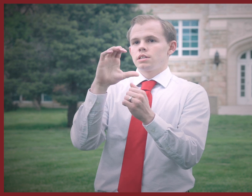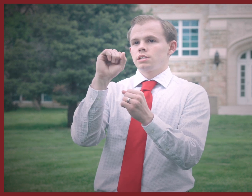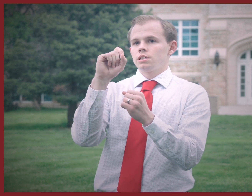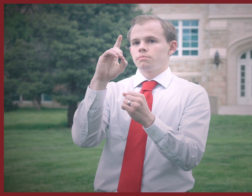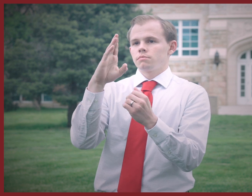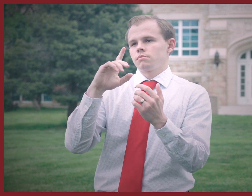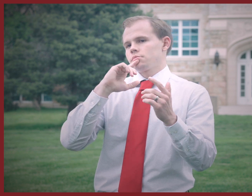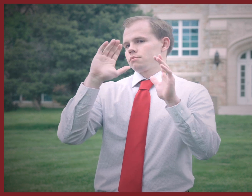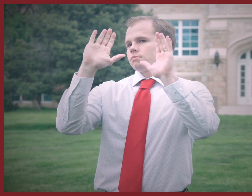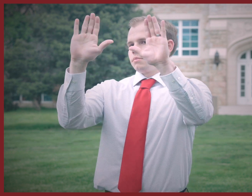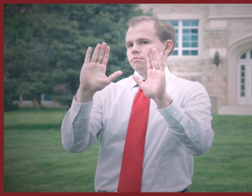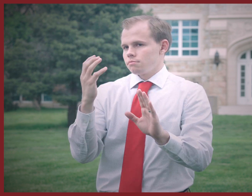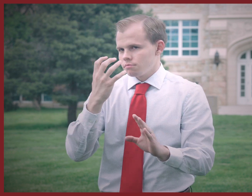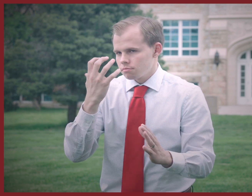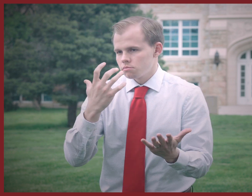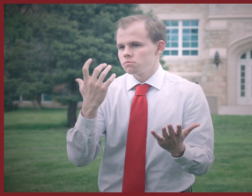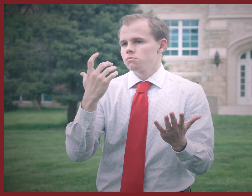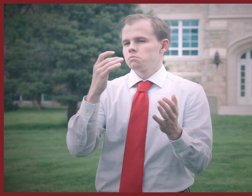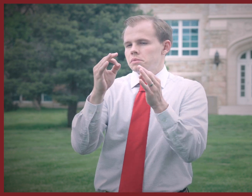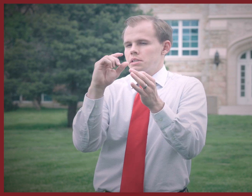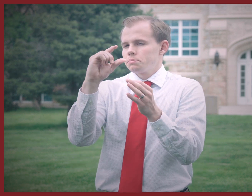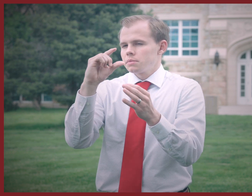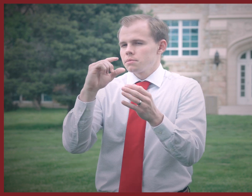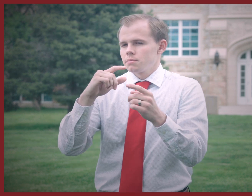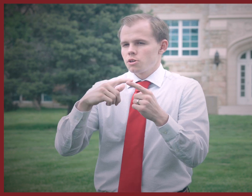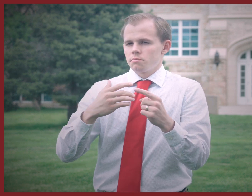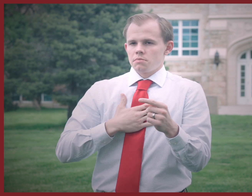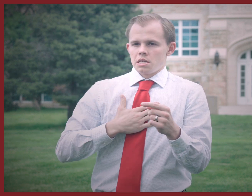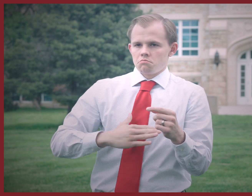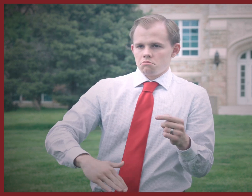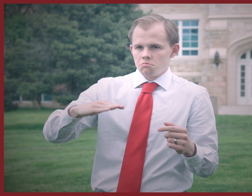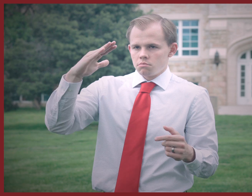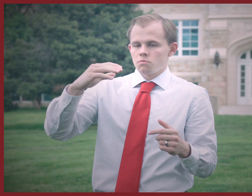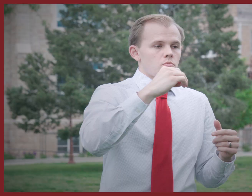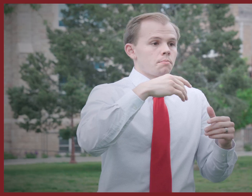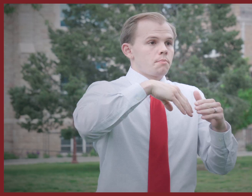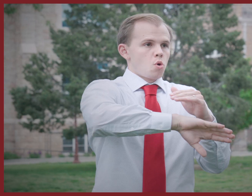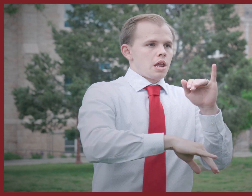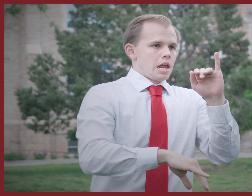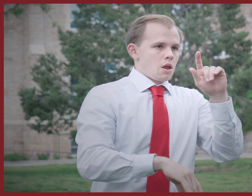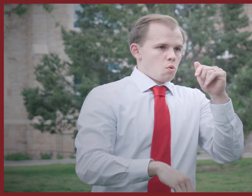Mi conexión con CSDB ha sido increíble. Te contaré un poco sobre mis antecedentes. Nací en